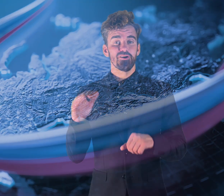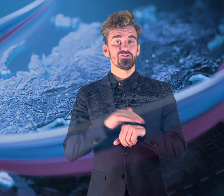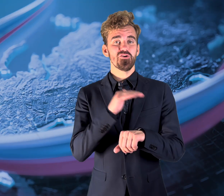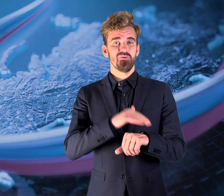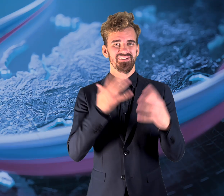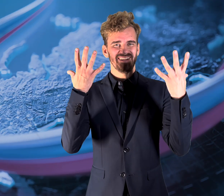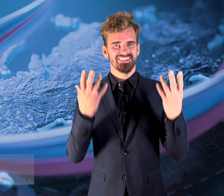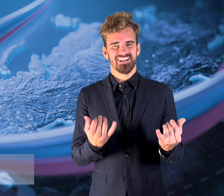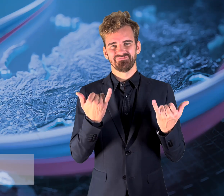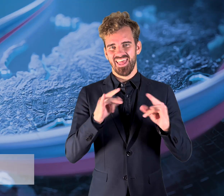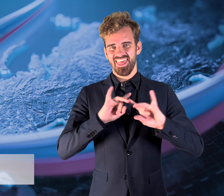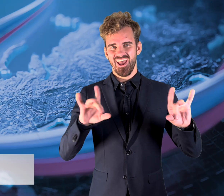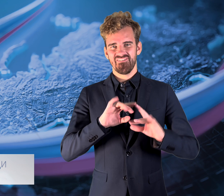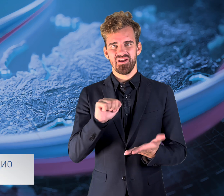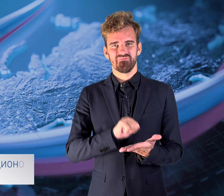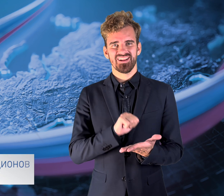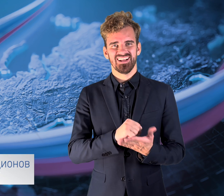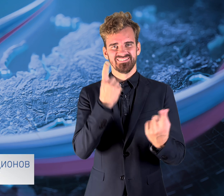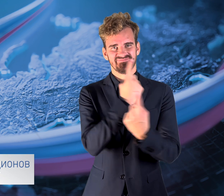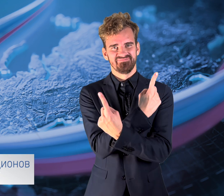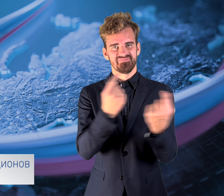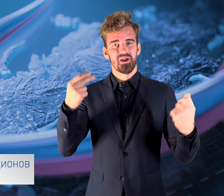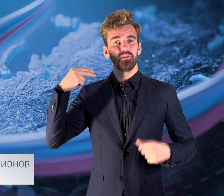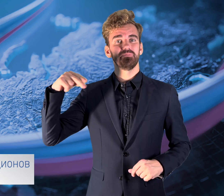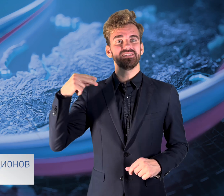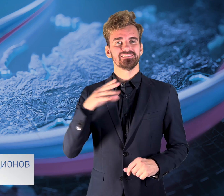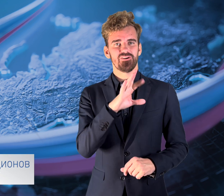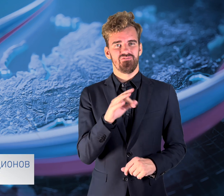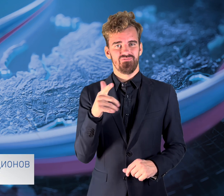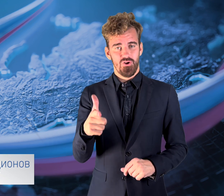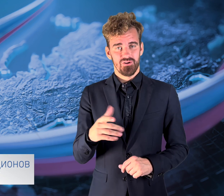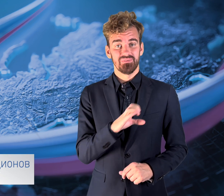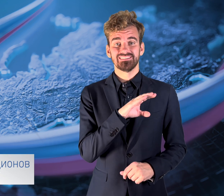Добрый день! В эфире пресс-служба Президента ВОГ.